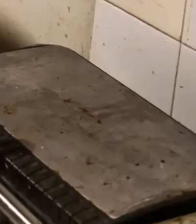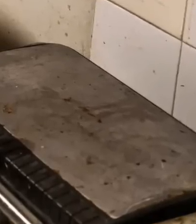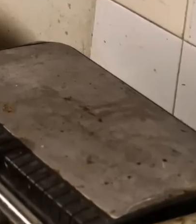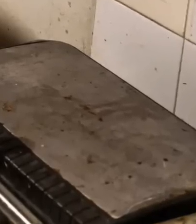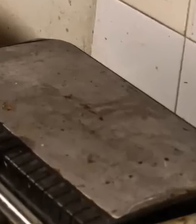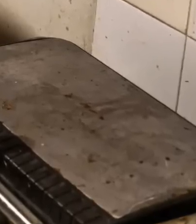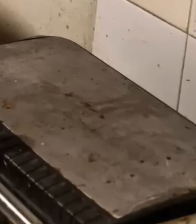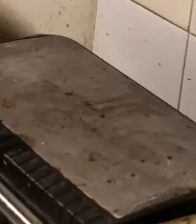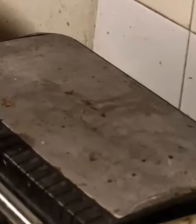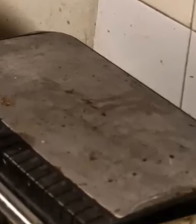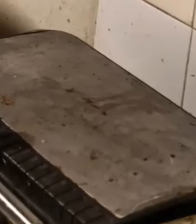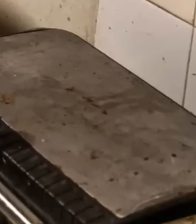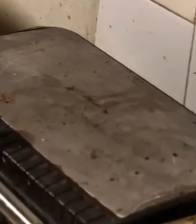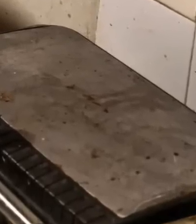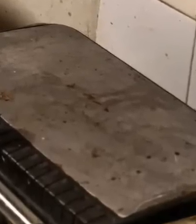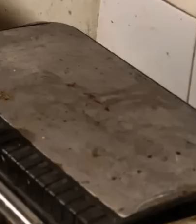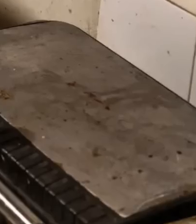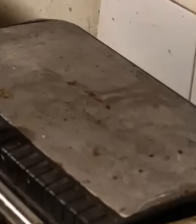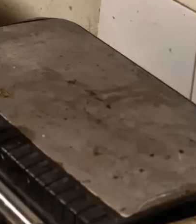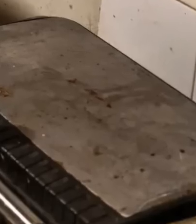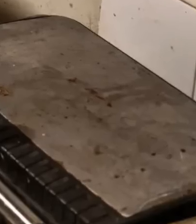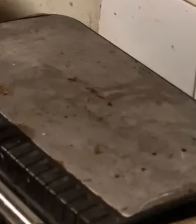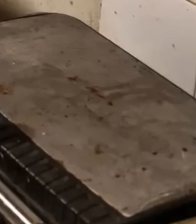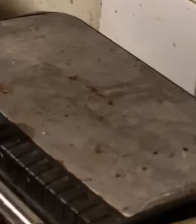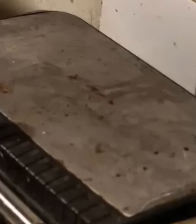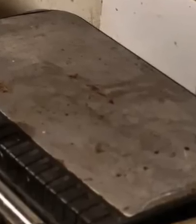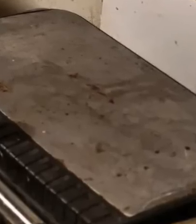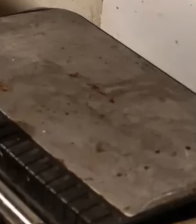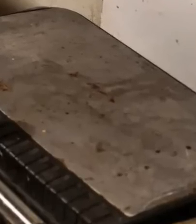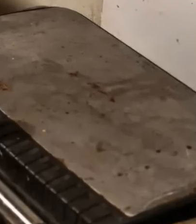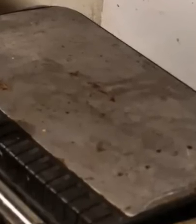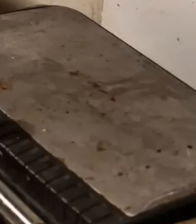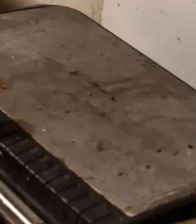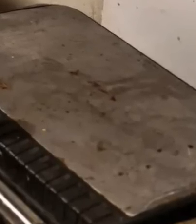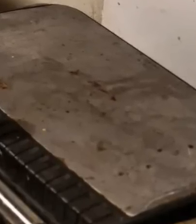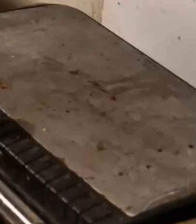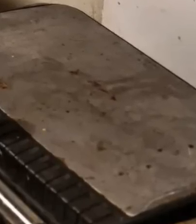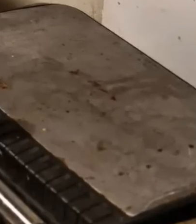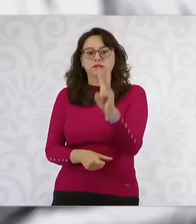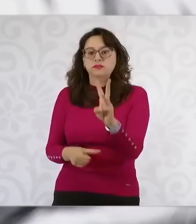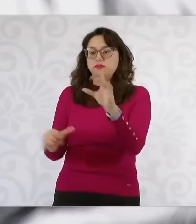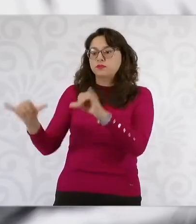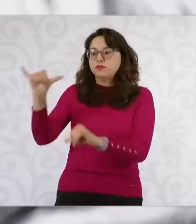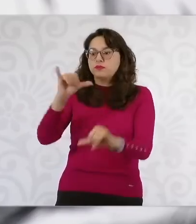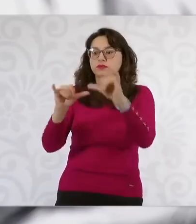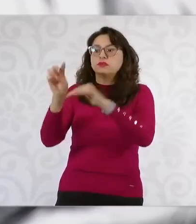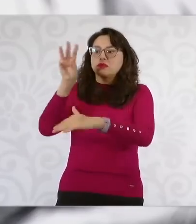peligroso proceso de producción de fentanilo en un laboratorio secreto ubicado en el centro